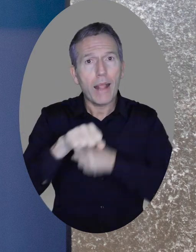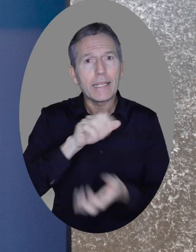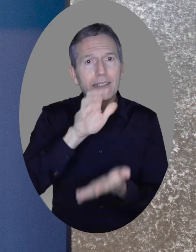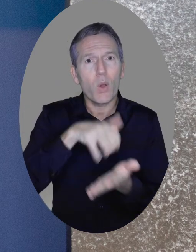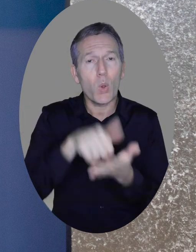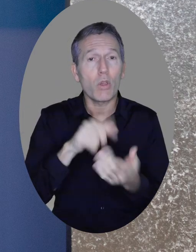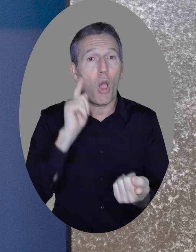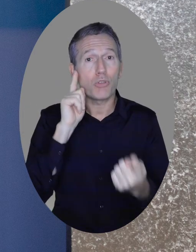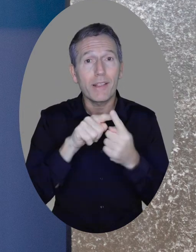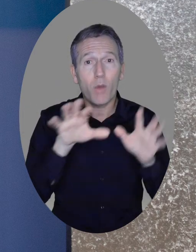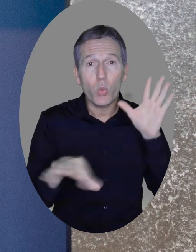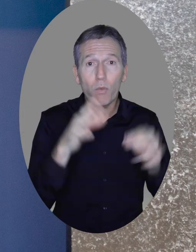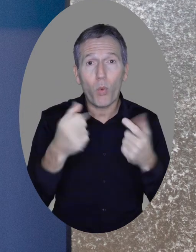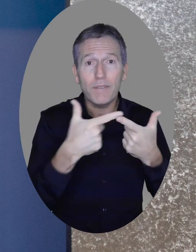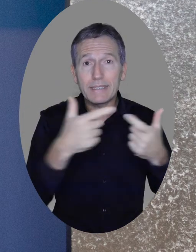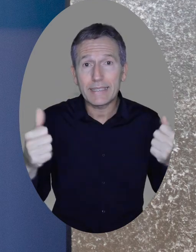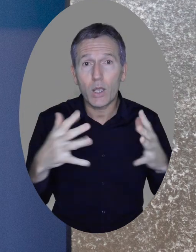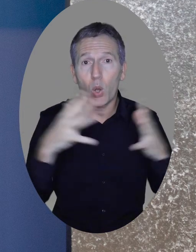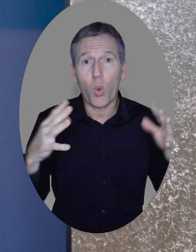et comment son armée a essayé de se défendre contre celle de Jules César.